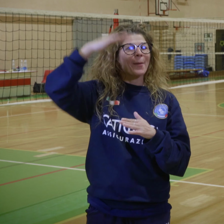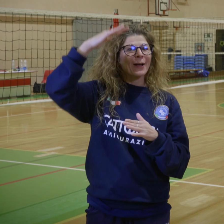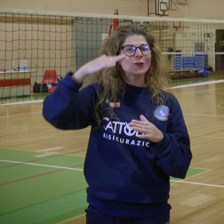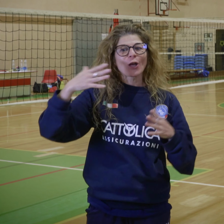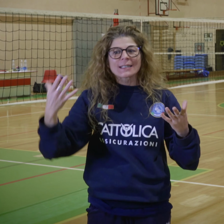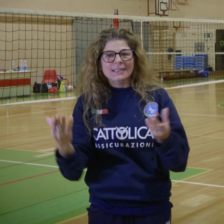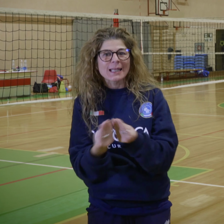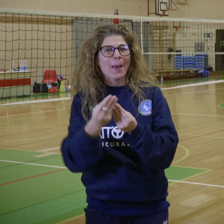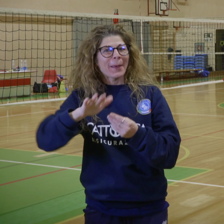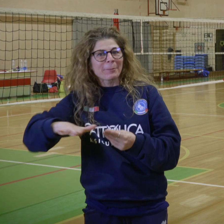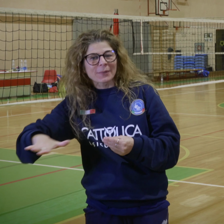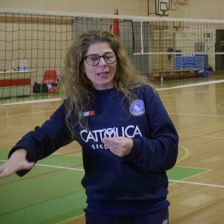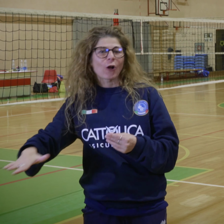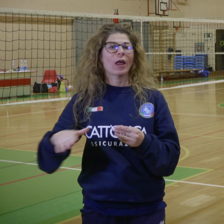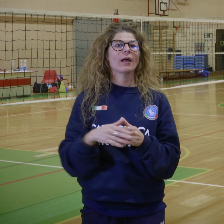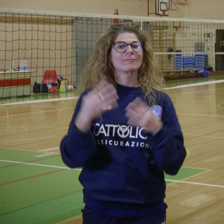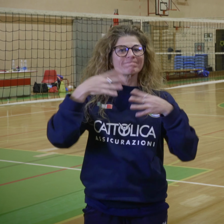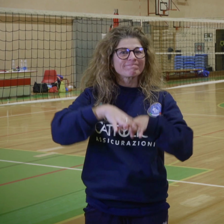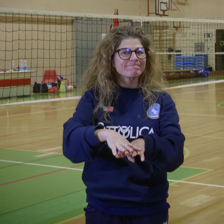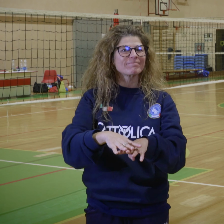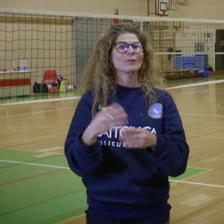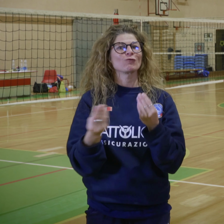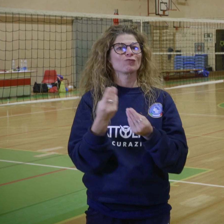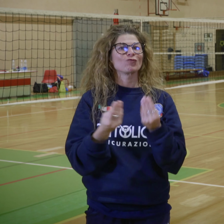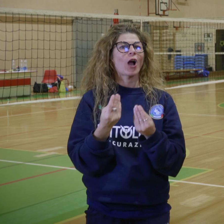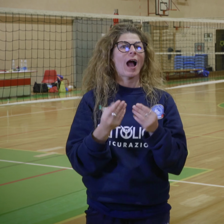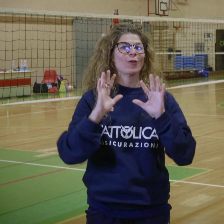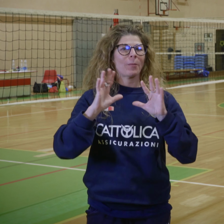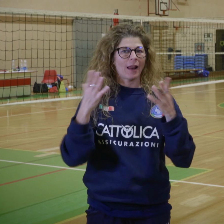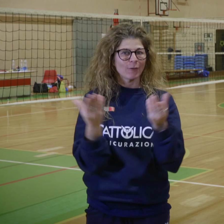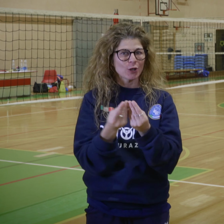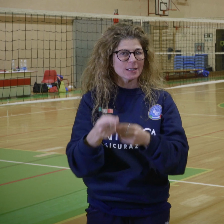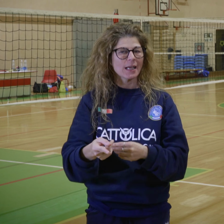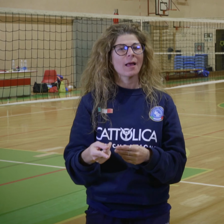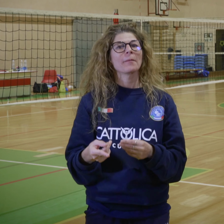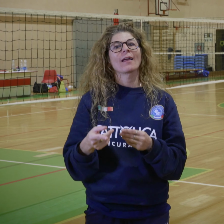nuove piccoline, giocando a pallavolo con loro e facendo vivere fin dall'inizio